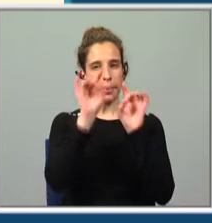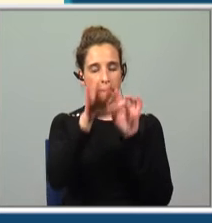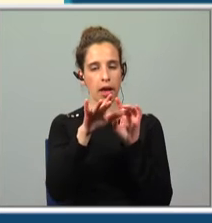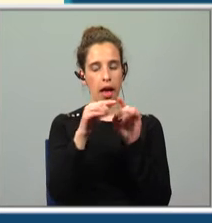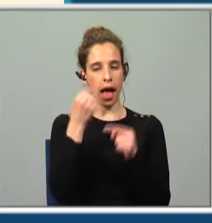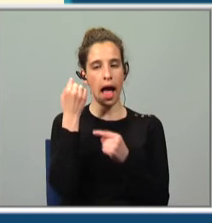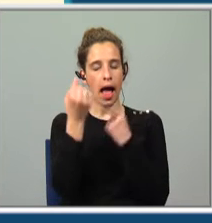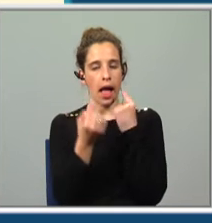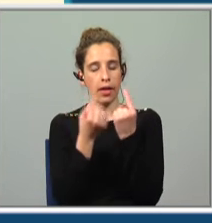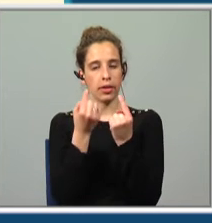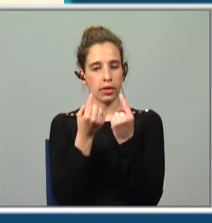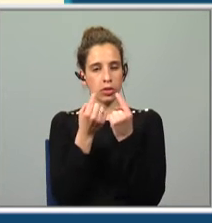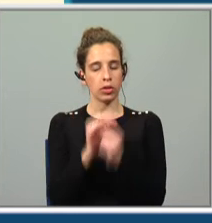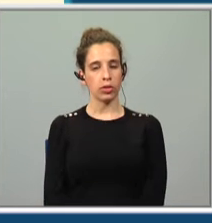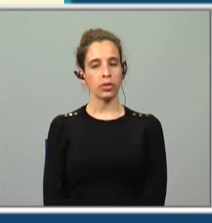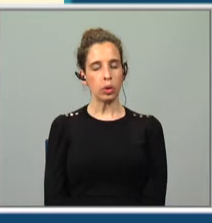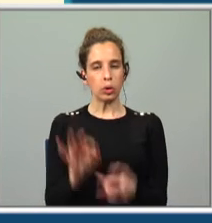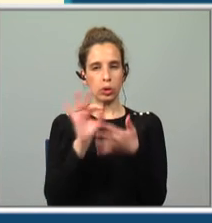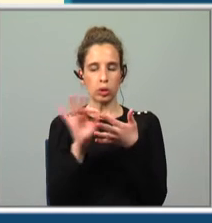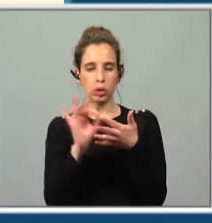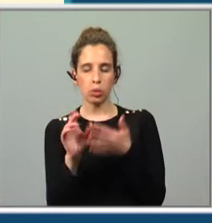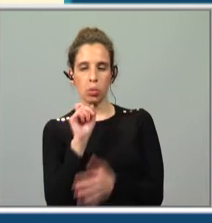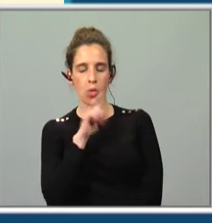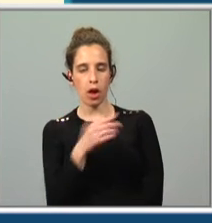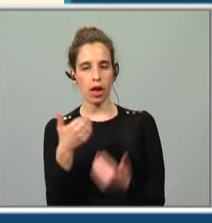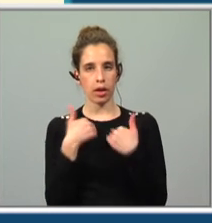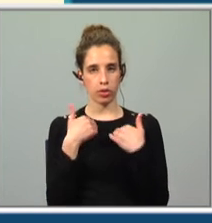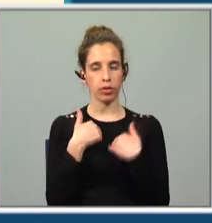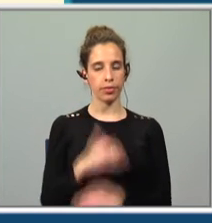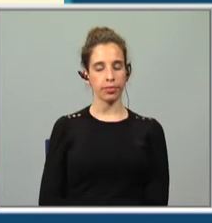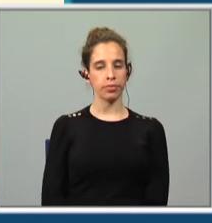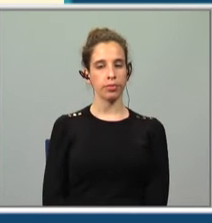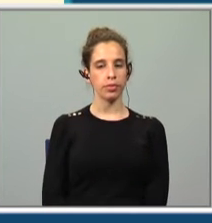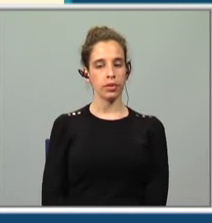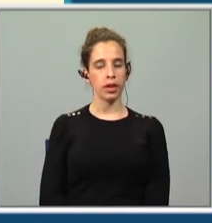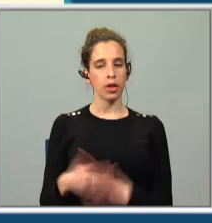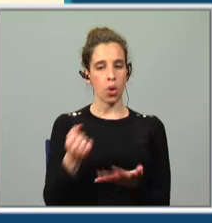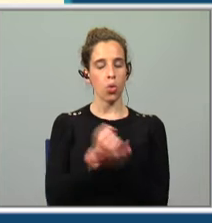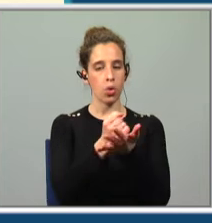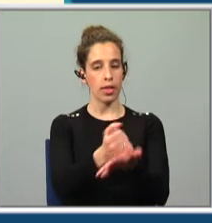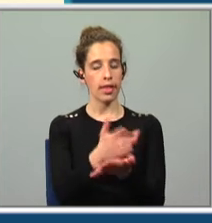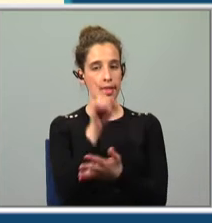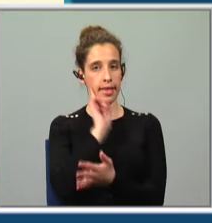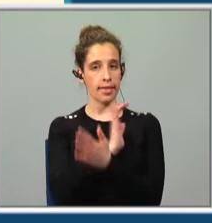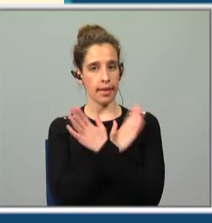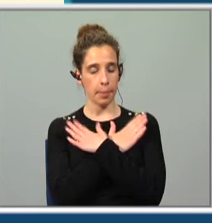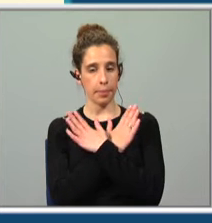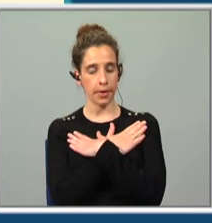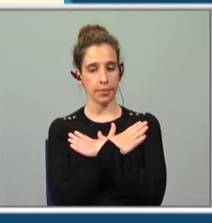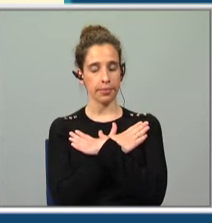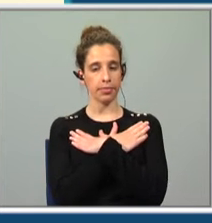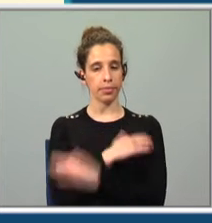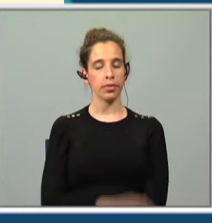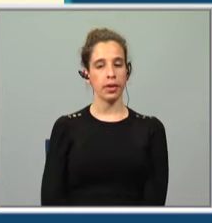algumas alguns elementos que nos podem ajudar então o auxílio das amigas no céu 一些可以然後幫助天上朋友的幫助